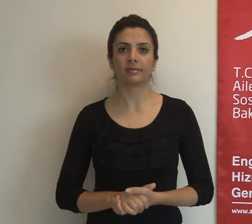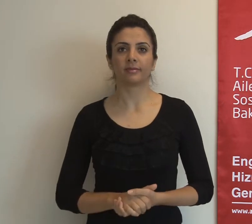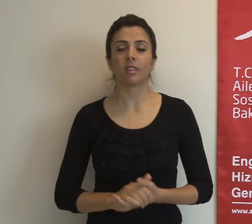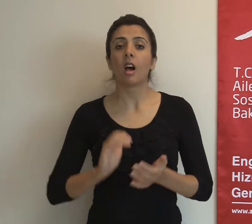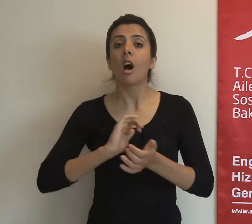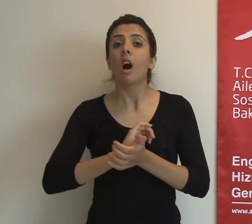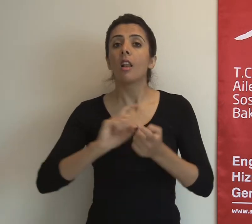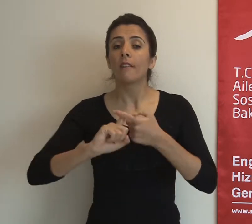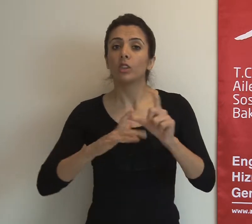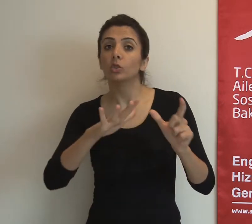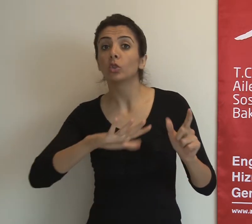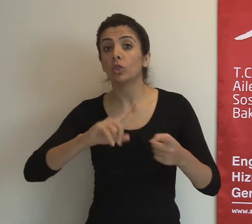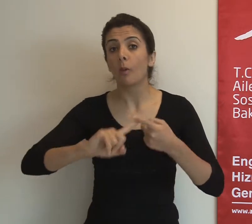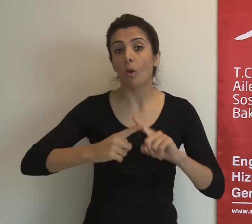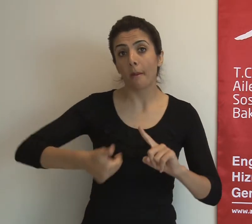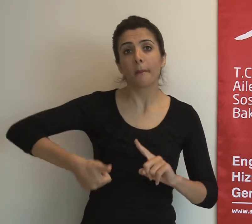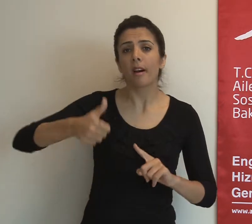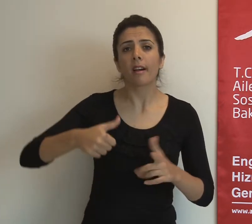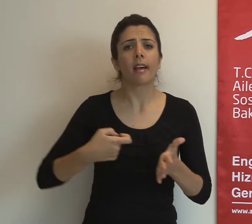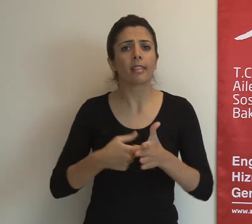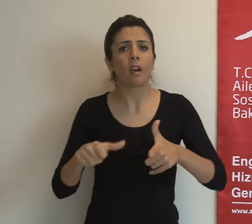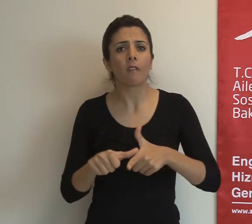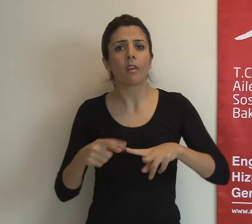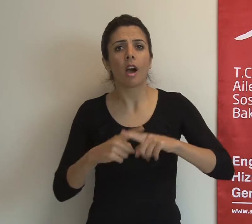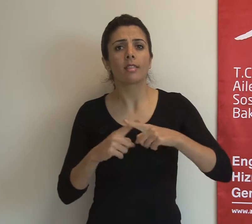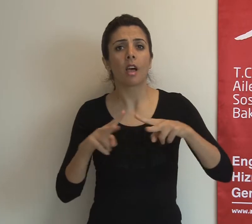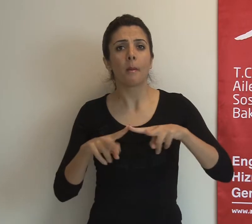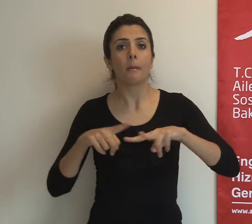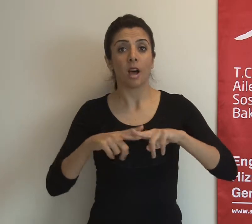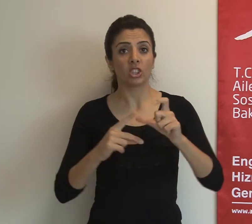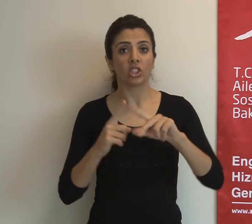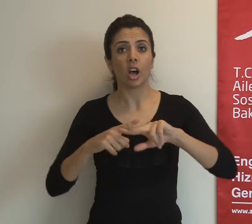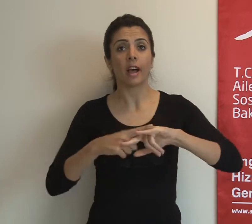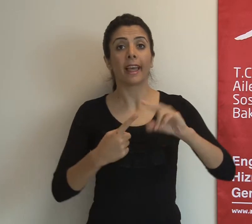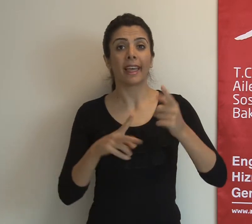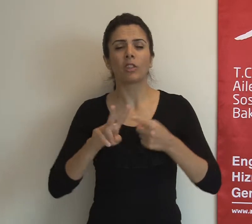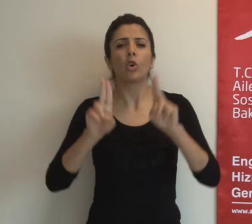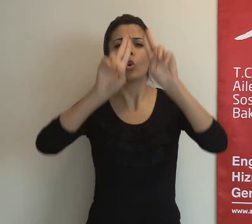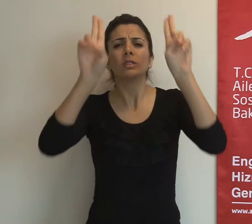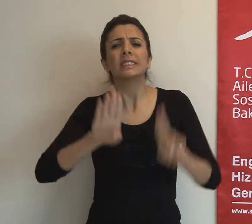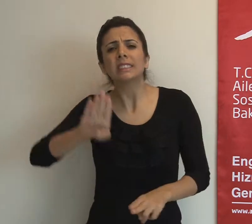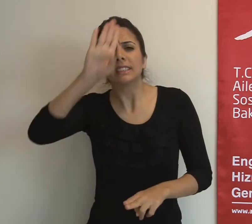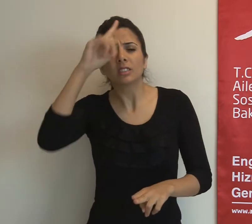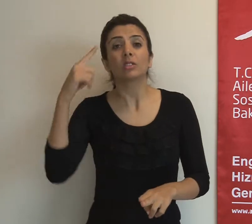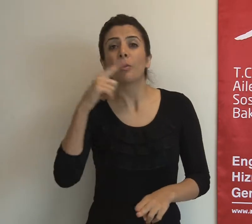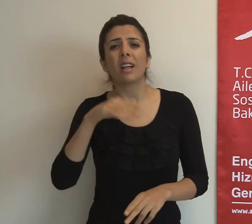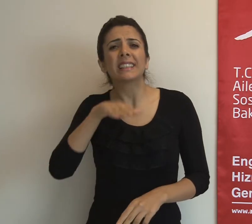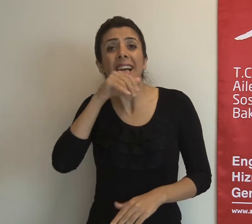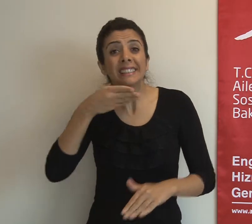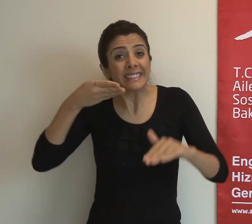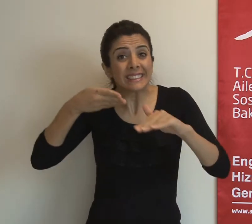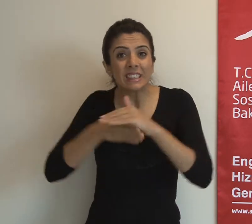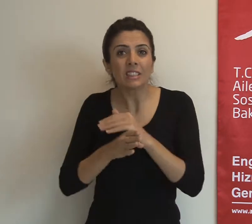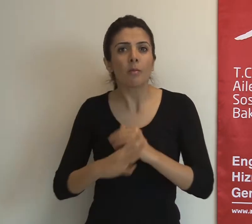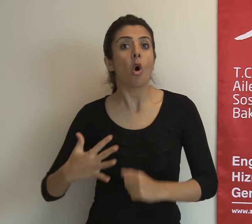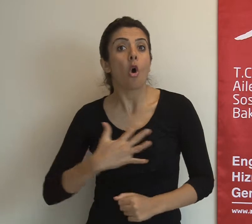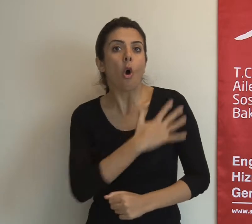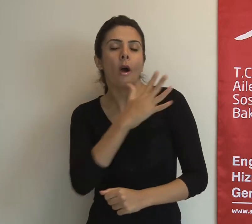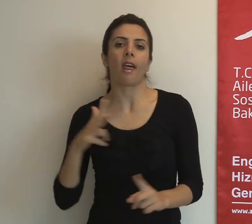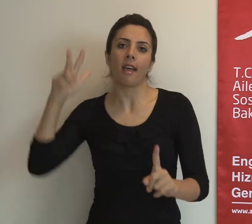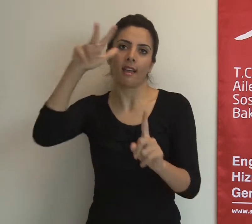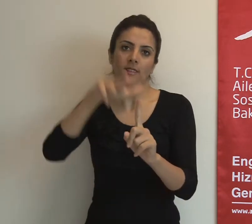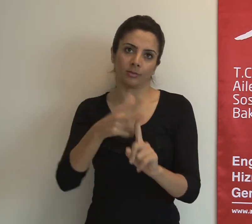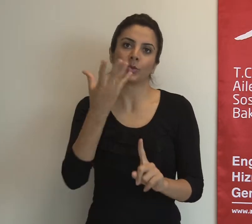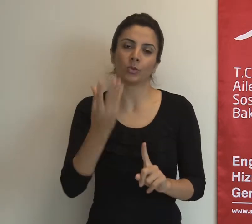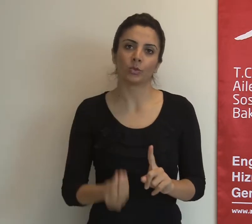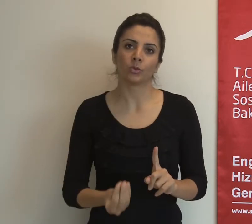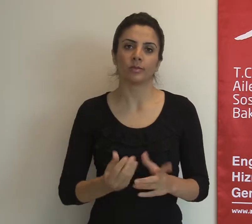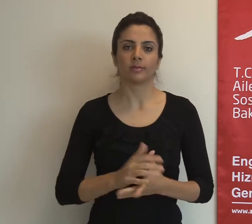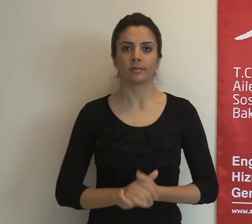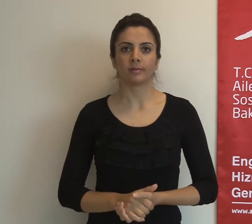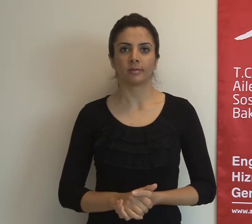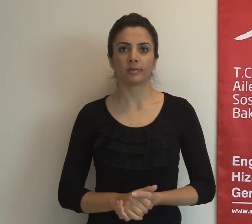Aile ve Sosyal Politikalar Bakanı Fatma Şahin, Uluslararası İstanbul Yaşlılık Girişimi Kongresi'ne katıldı.